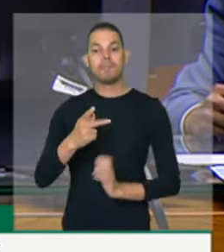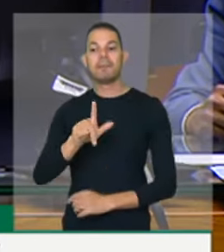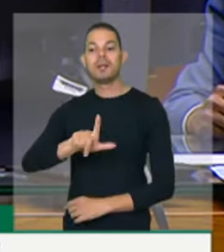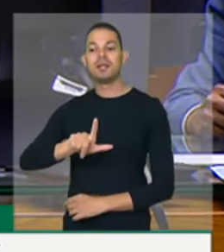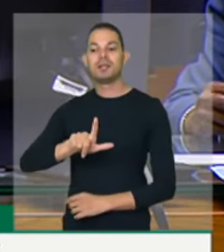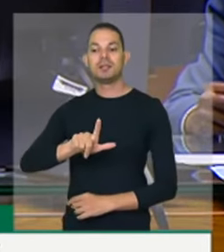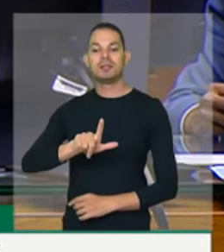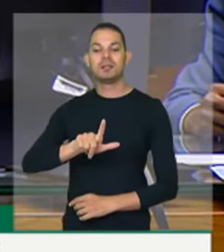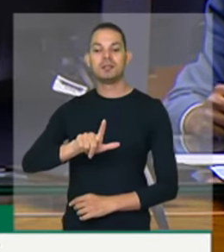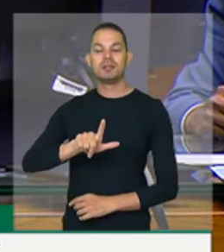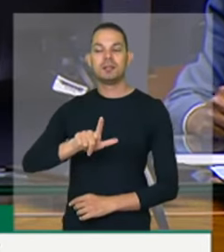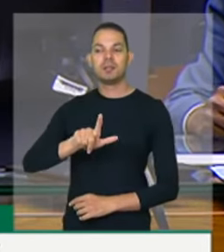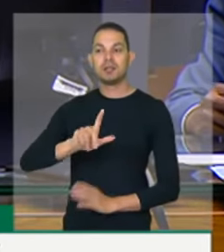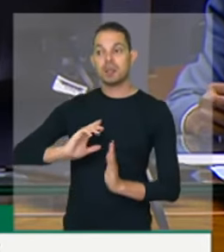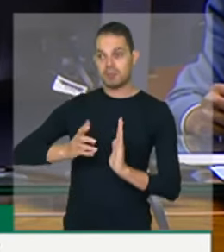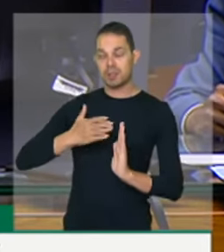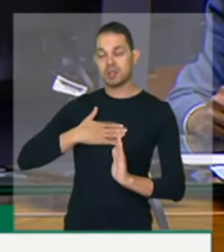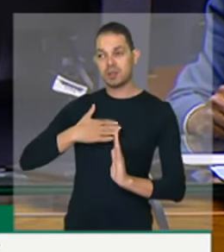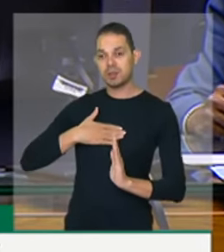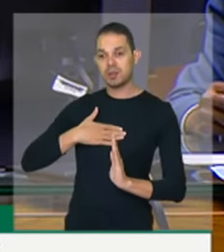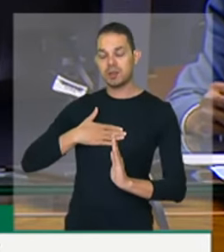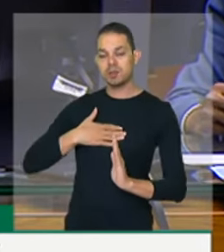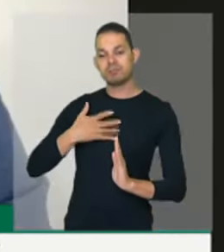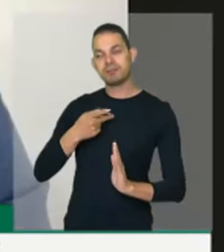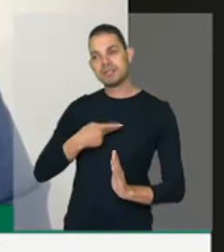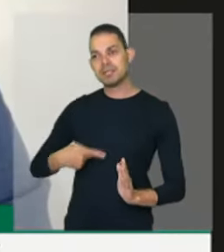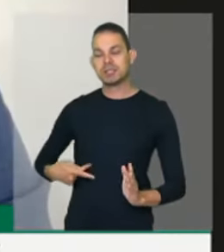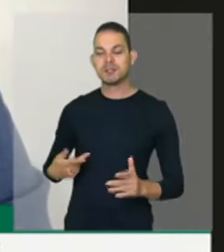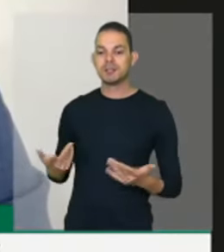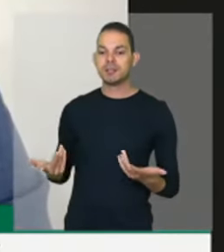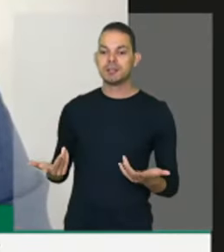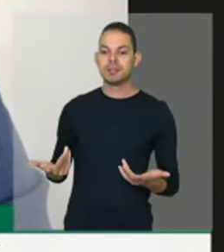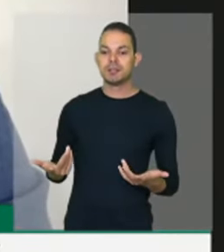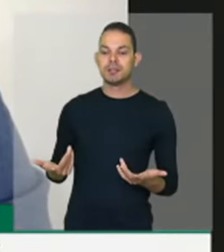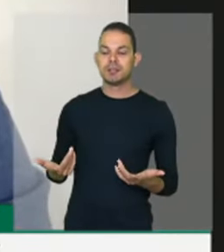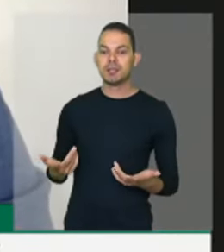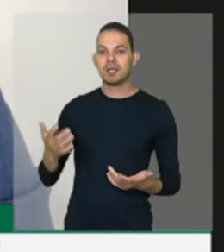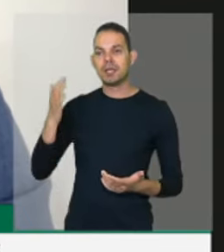SENHOR PRESIDENTE... ARTHUR LIRA, O PL... ENCAMINHA SIM, ACHO QUE É UM PROJETO